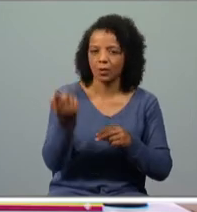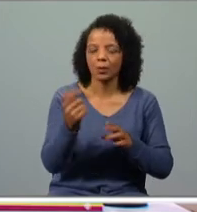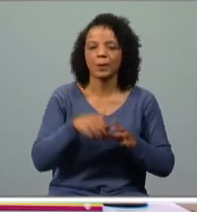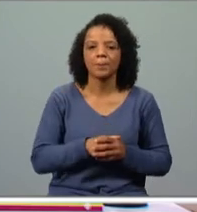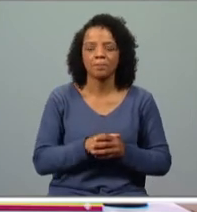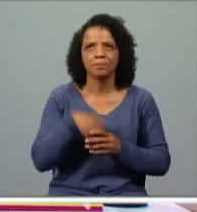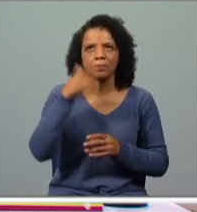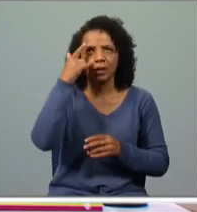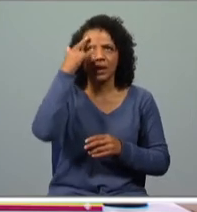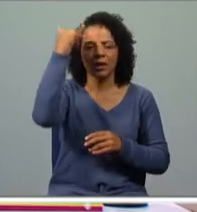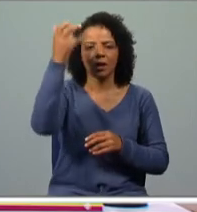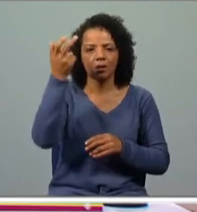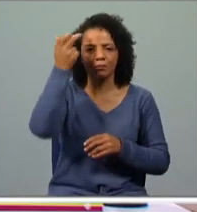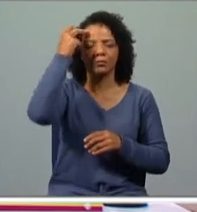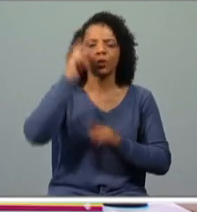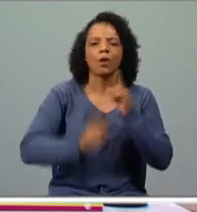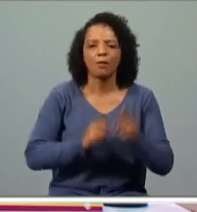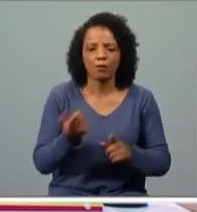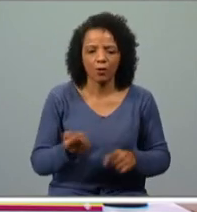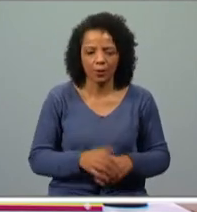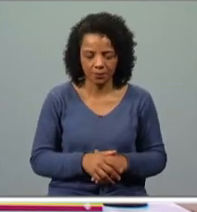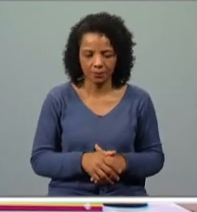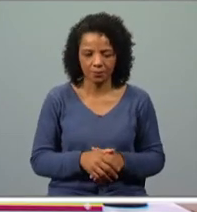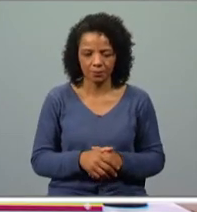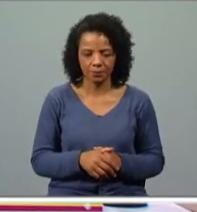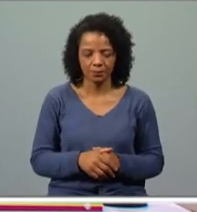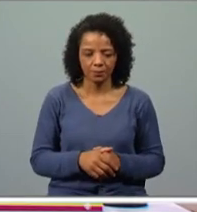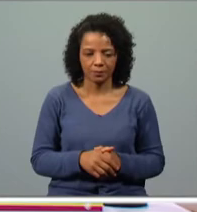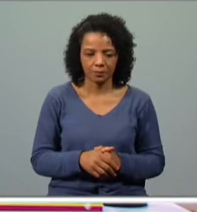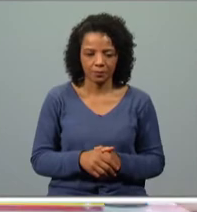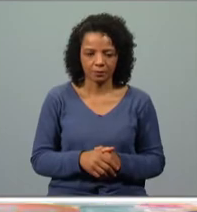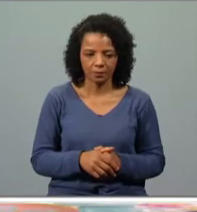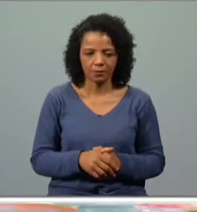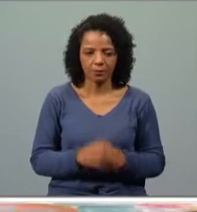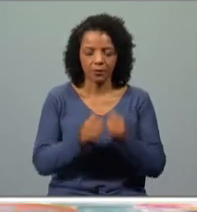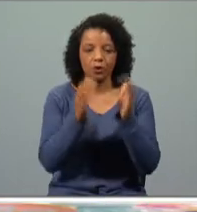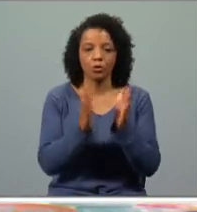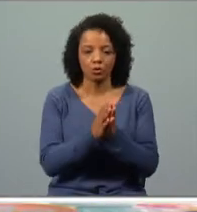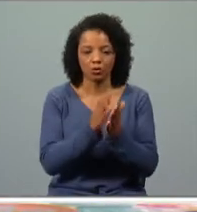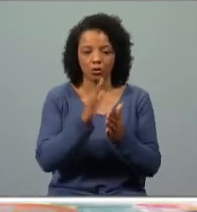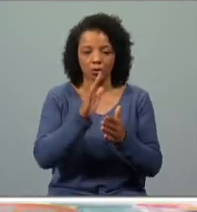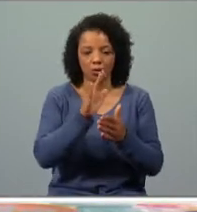teve uma ideia e qual foi a sua ideia atar todos os seus companheiros a 有一個想法，你的想法是什麼將你所有的同伴綁在